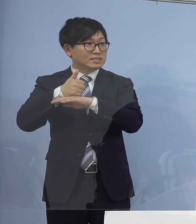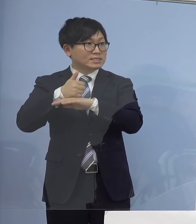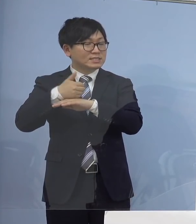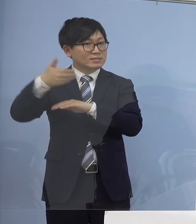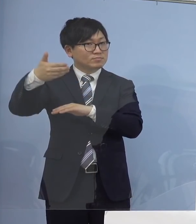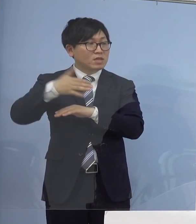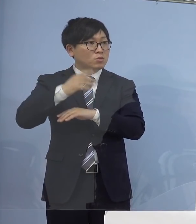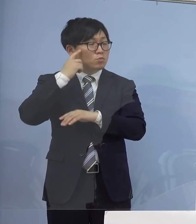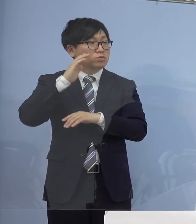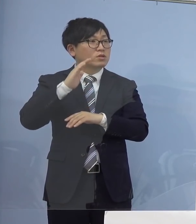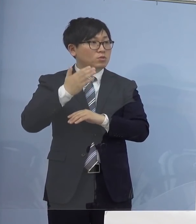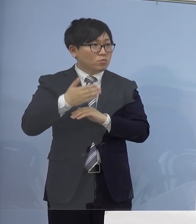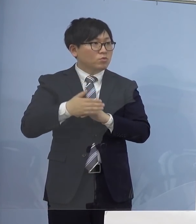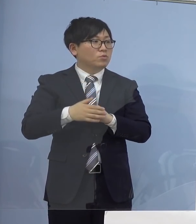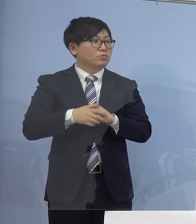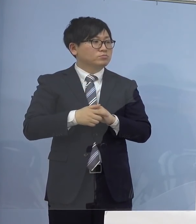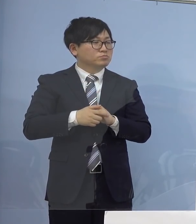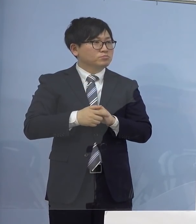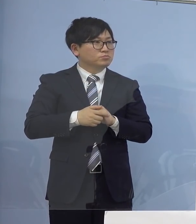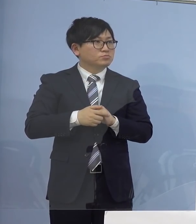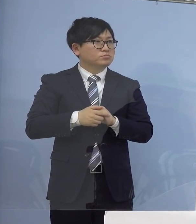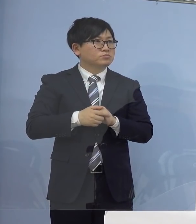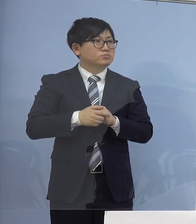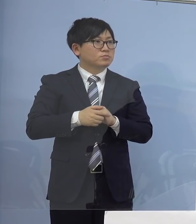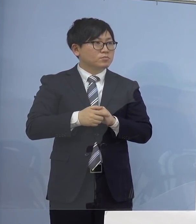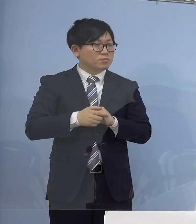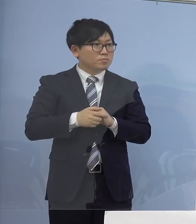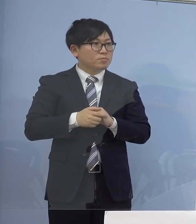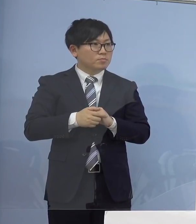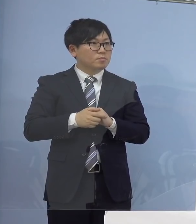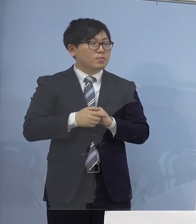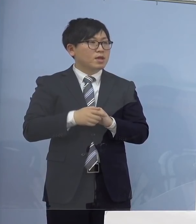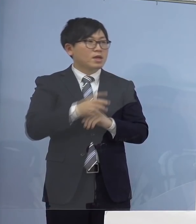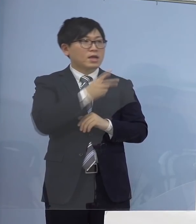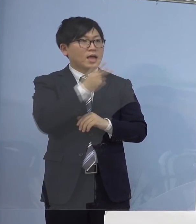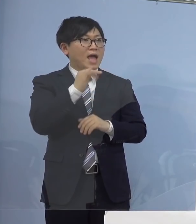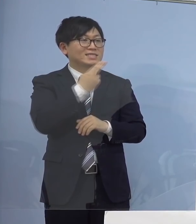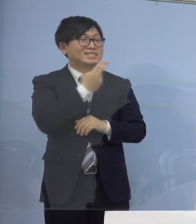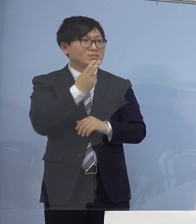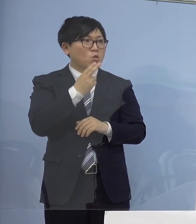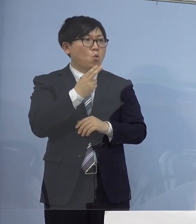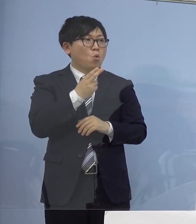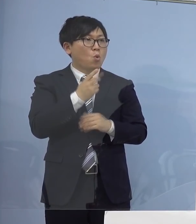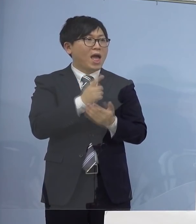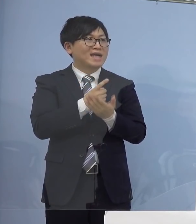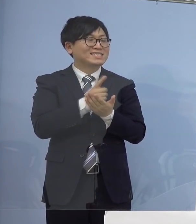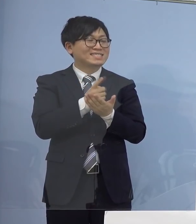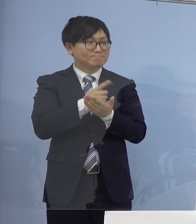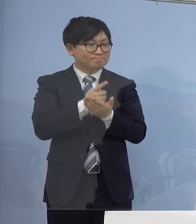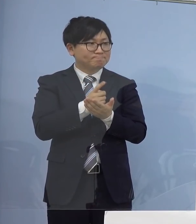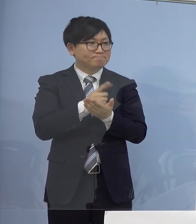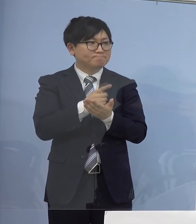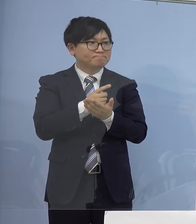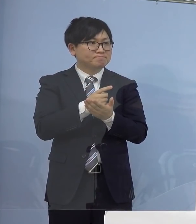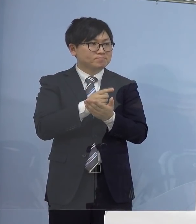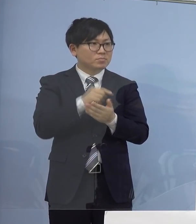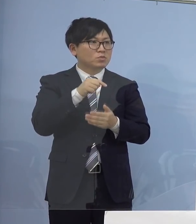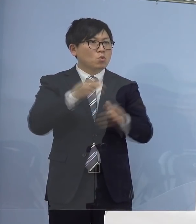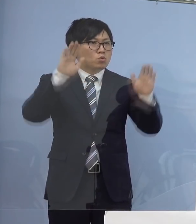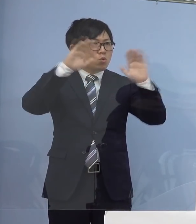そのガイドラインの実践店かどうかとか 夜の街の営業店かどうかといったところまで